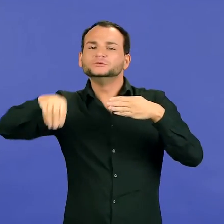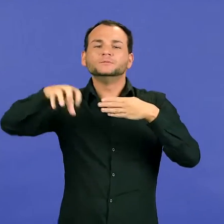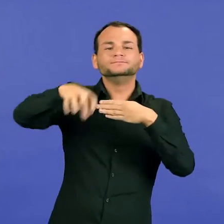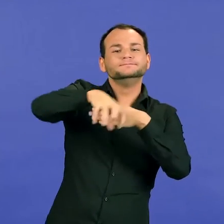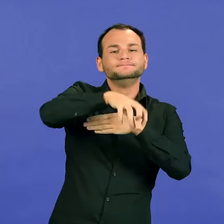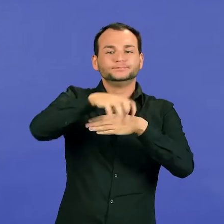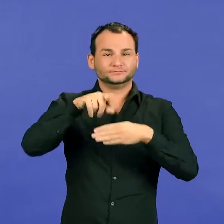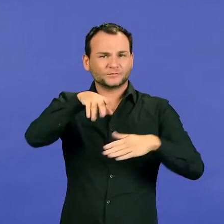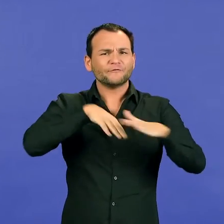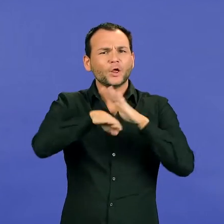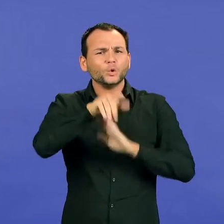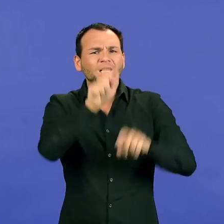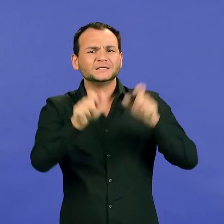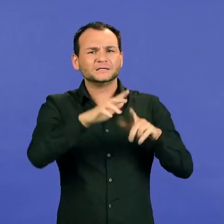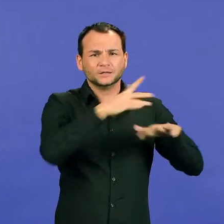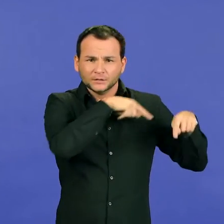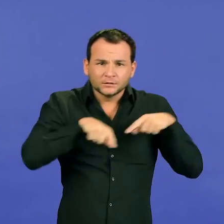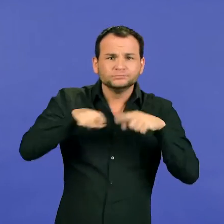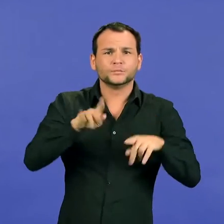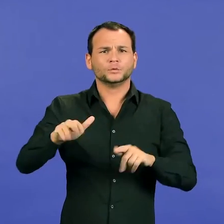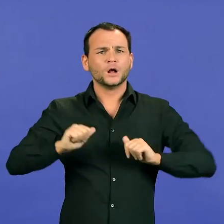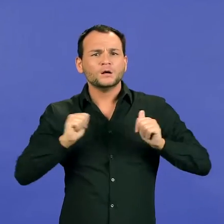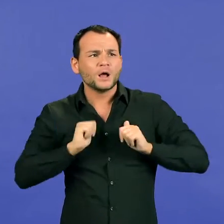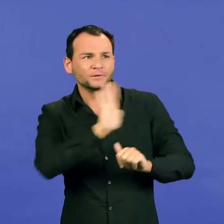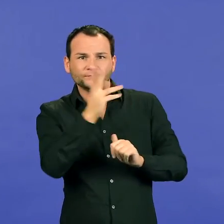der Flüchtlinge und Vertriebenen